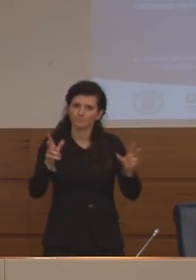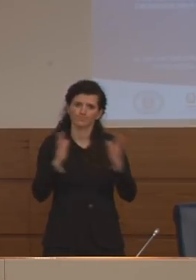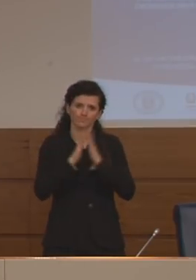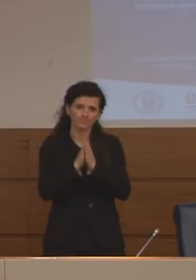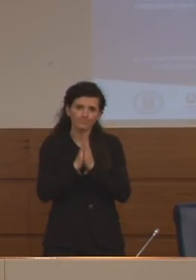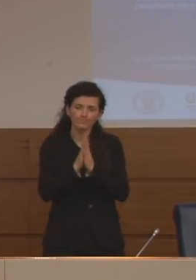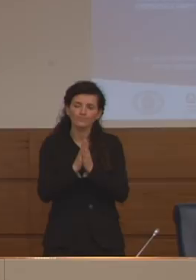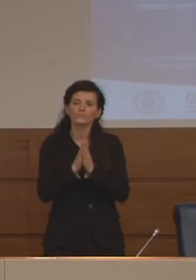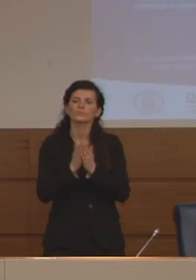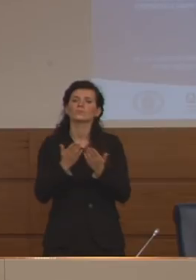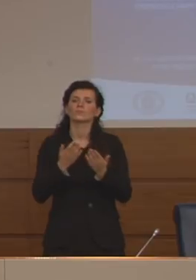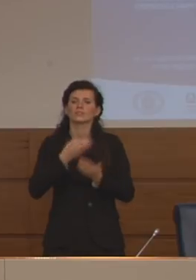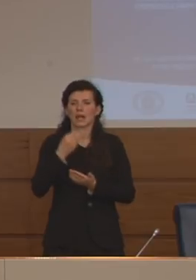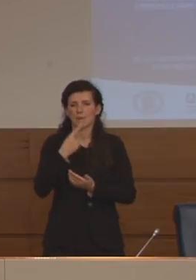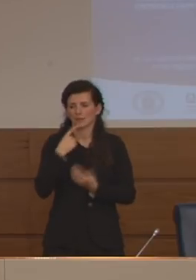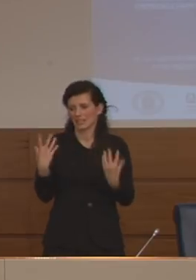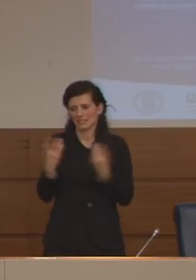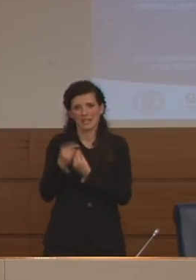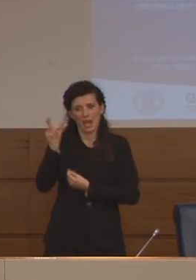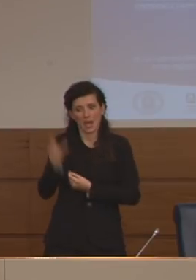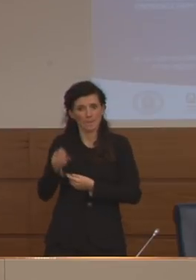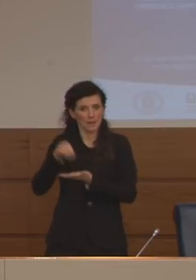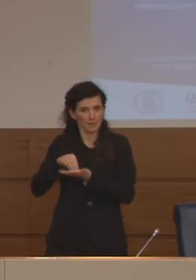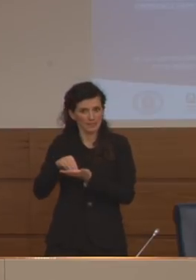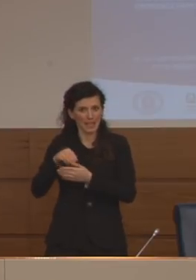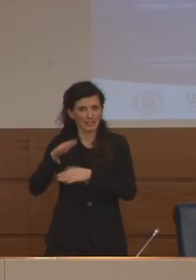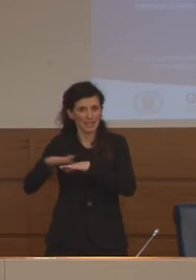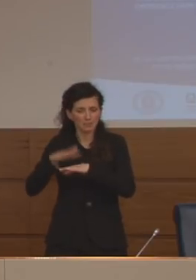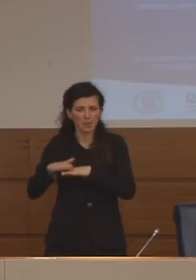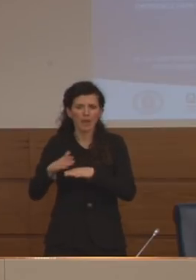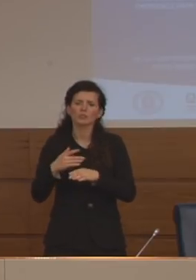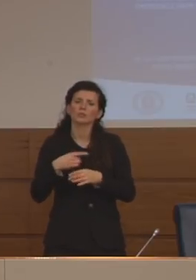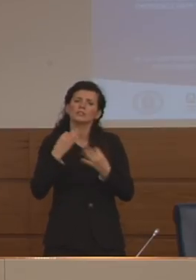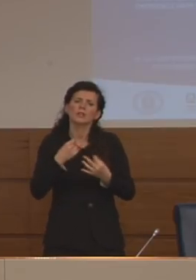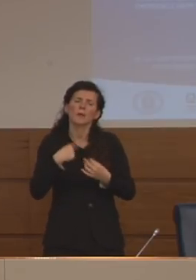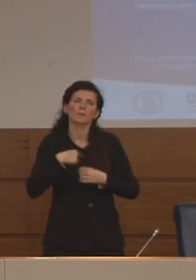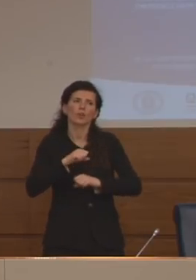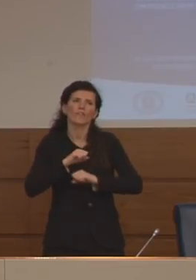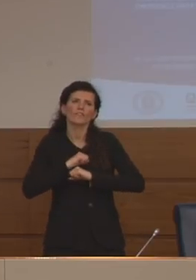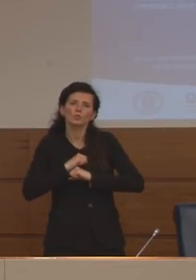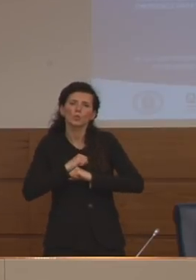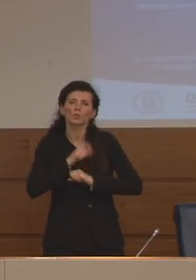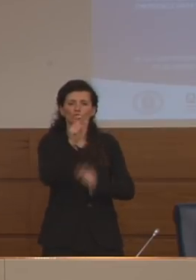confidiamo veramente nell'atteggiamento della popolazione